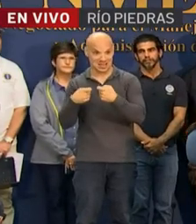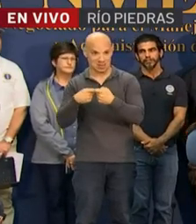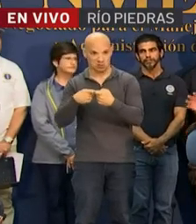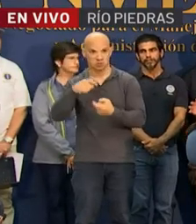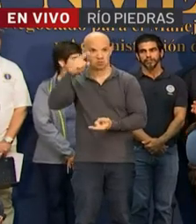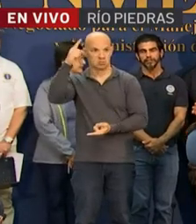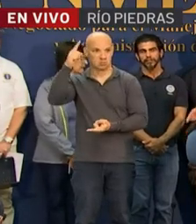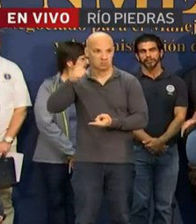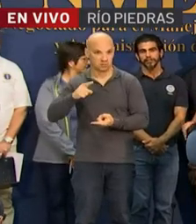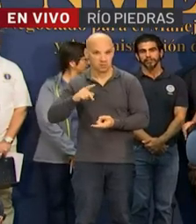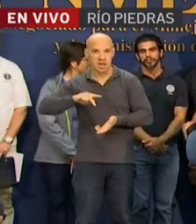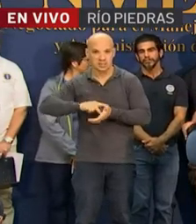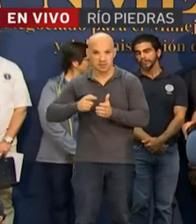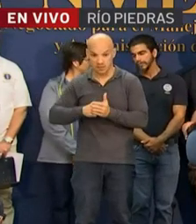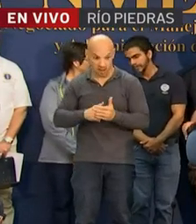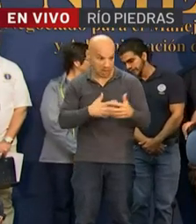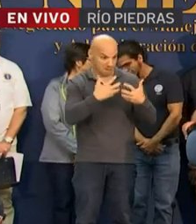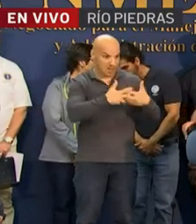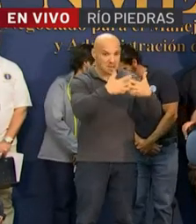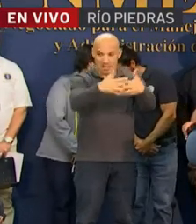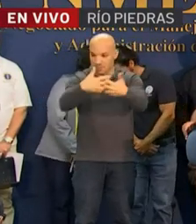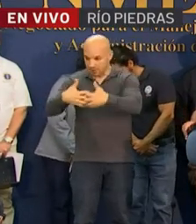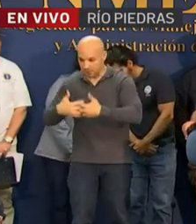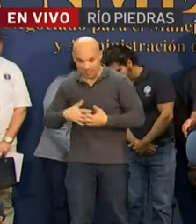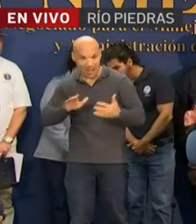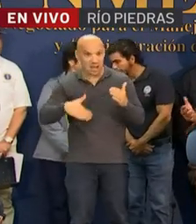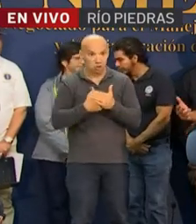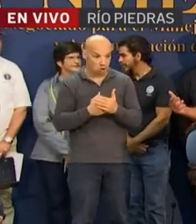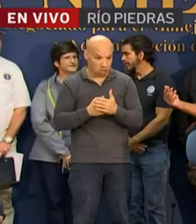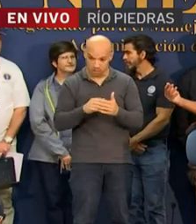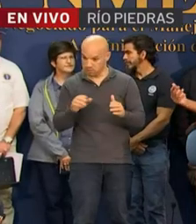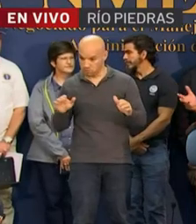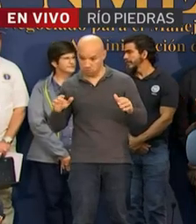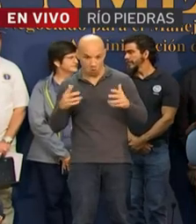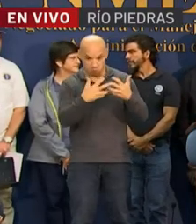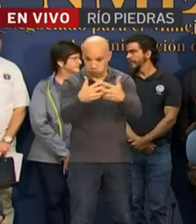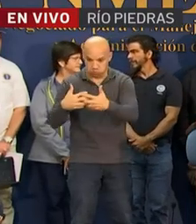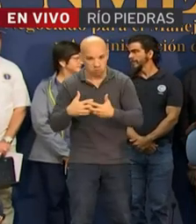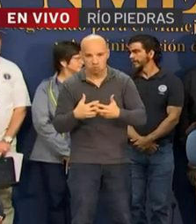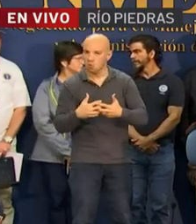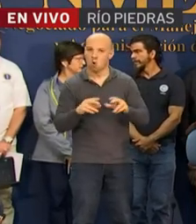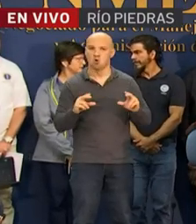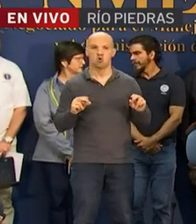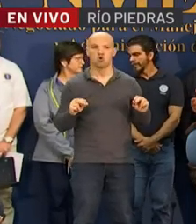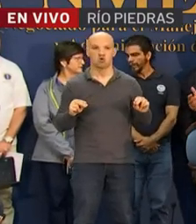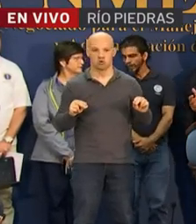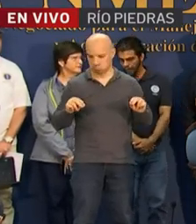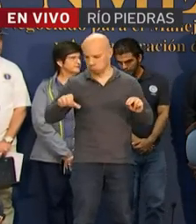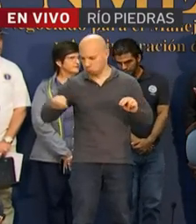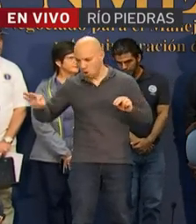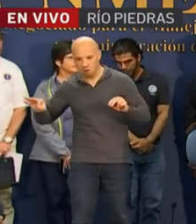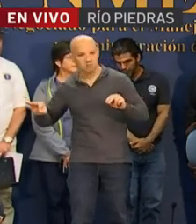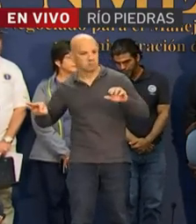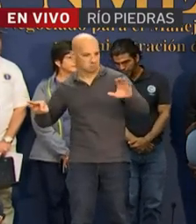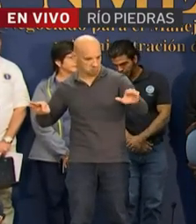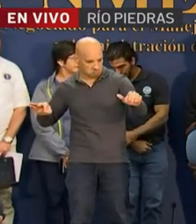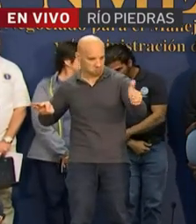PORQUE SISTEMAS ESTÁ PROTEGIENDO. AHORA MISMO, HA